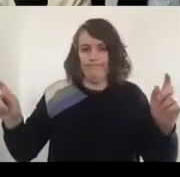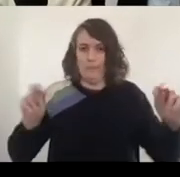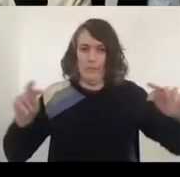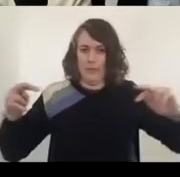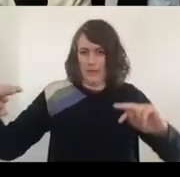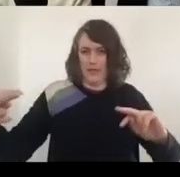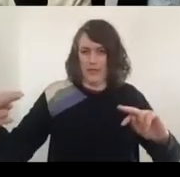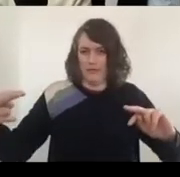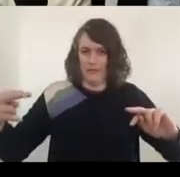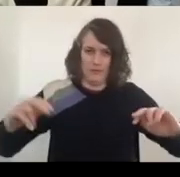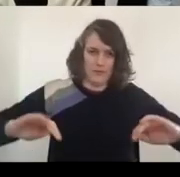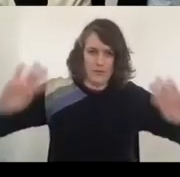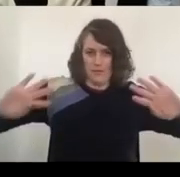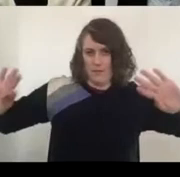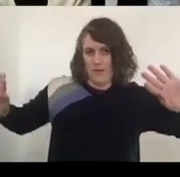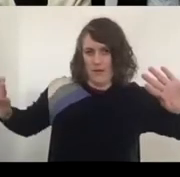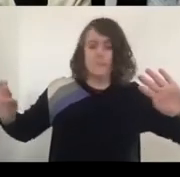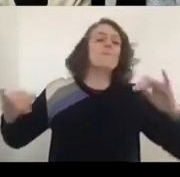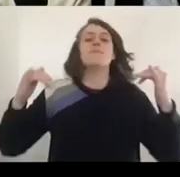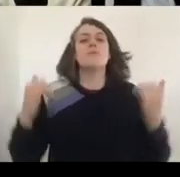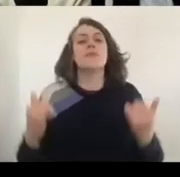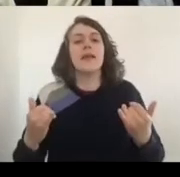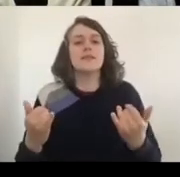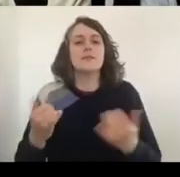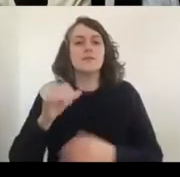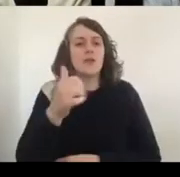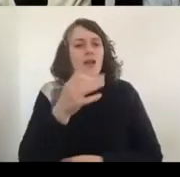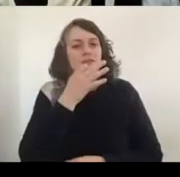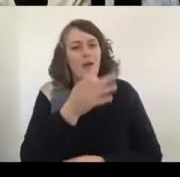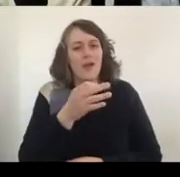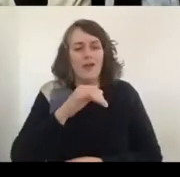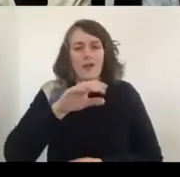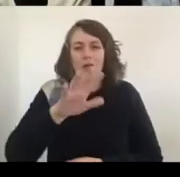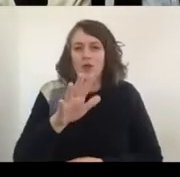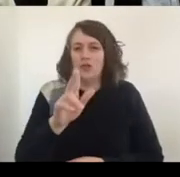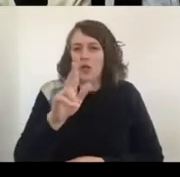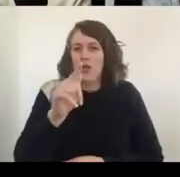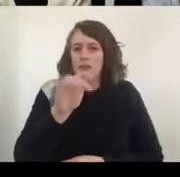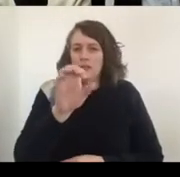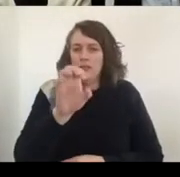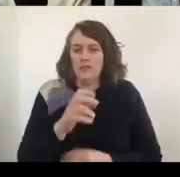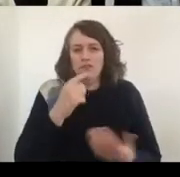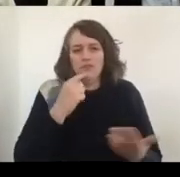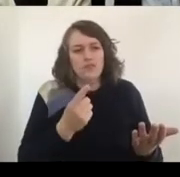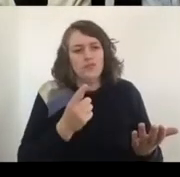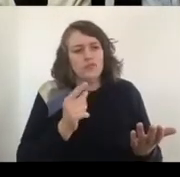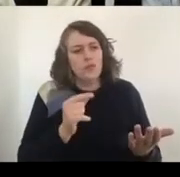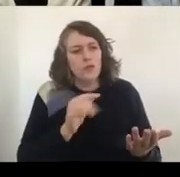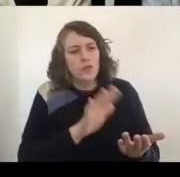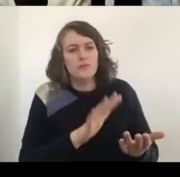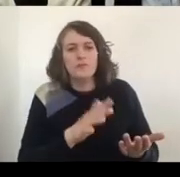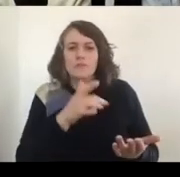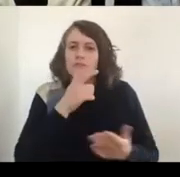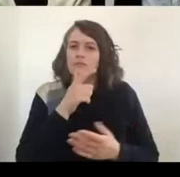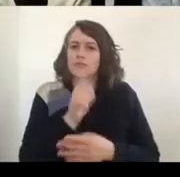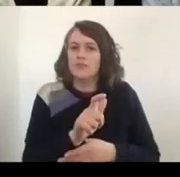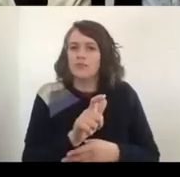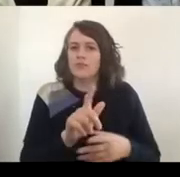unseren Gast. Welches Verständnis von Inklusion haben Sie und vielleicht mögen Sie sich auch noch